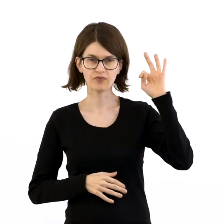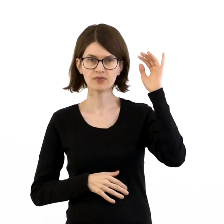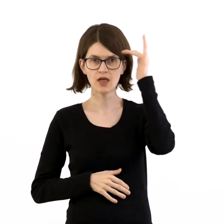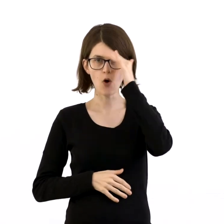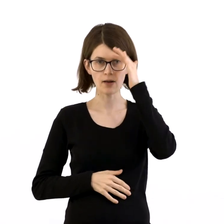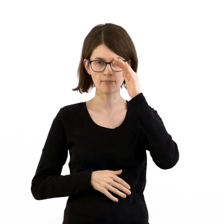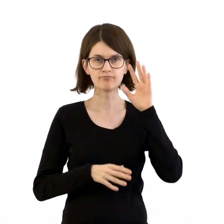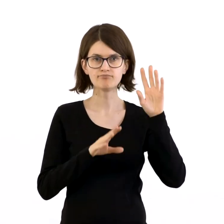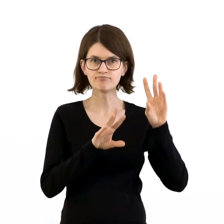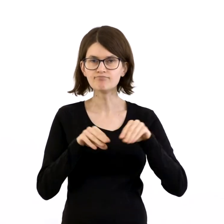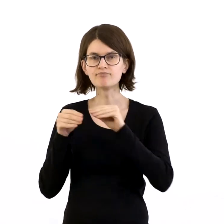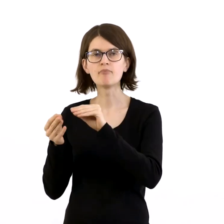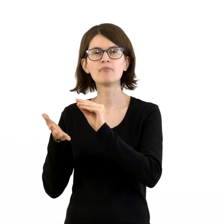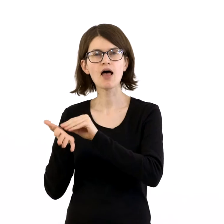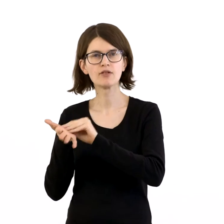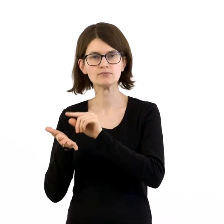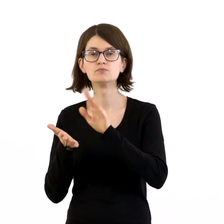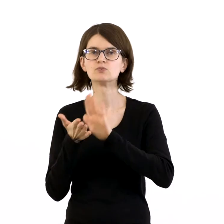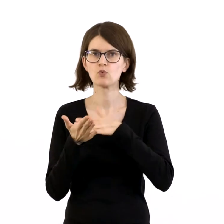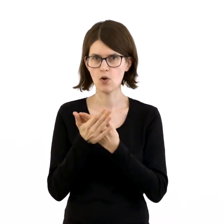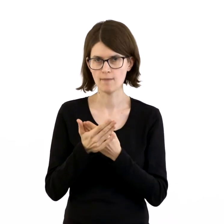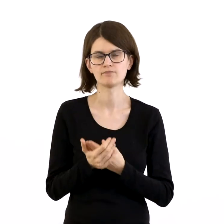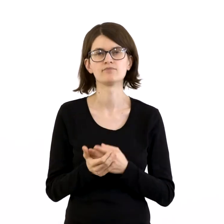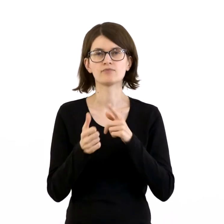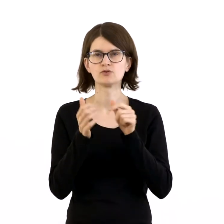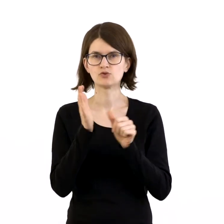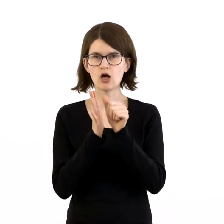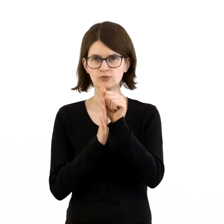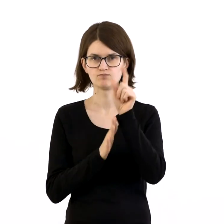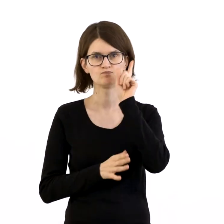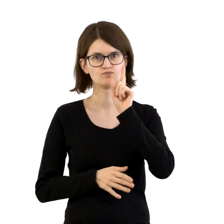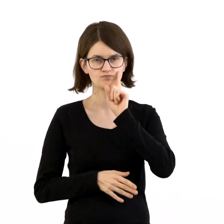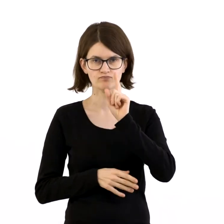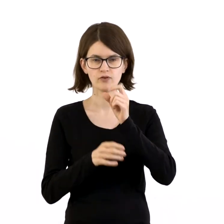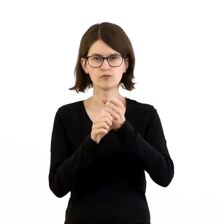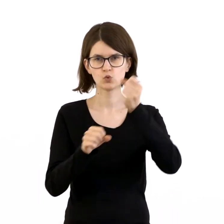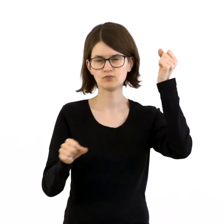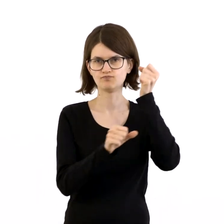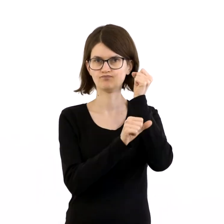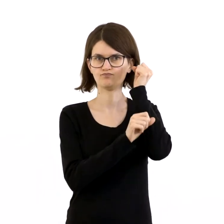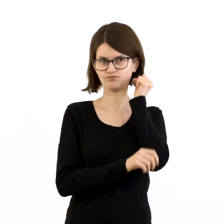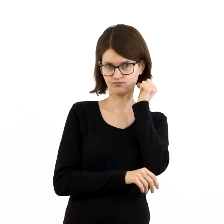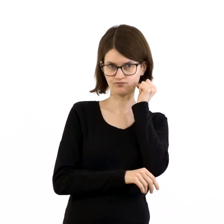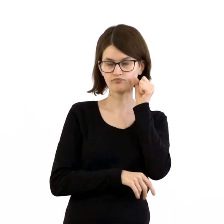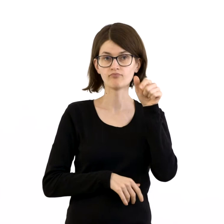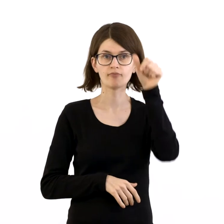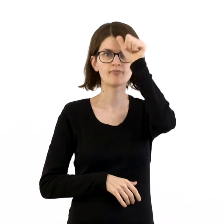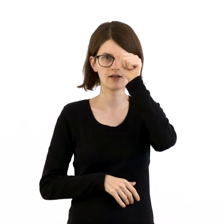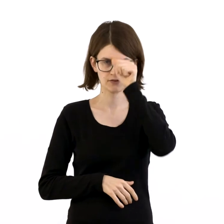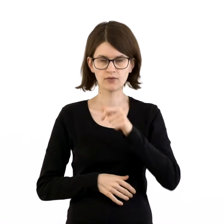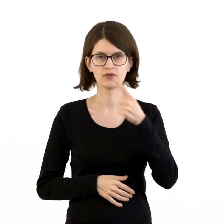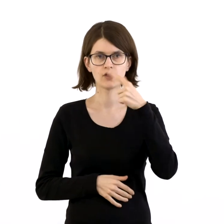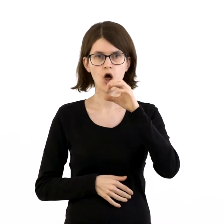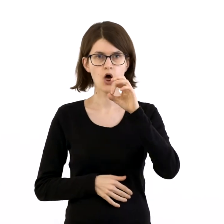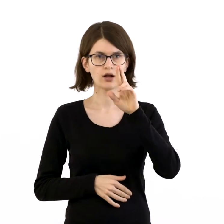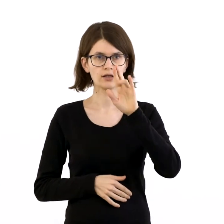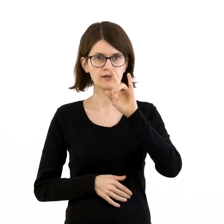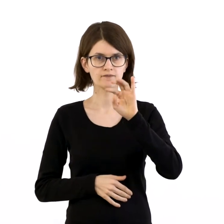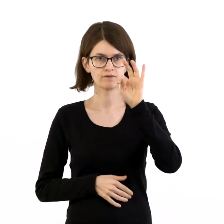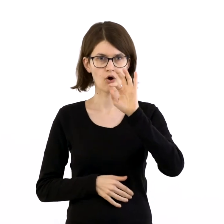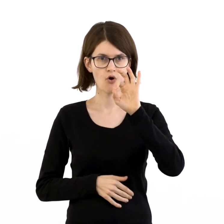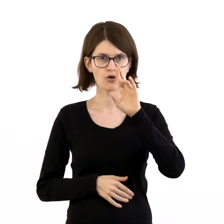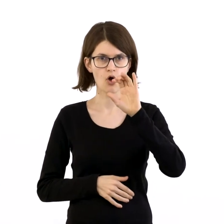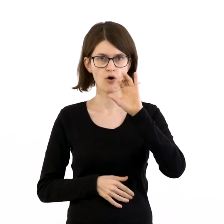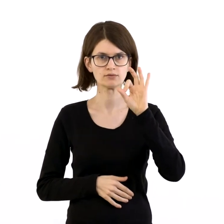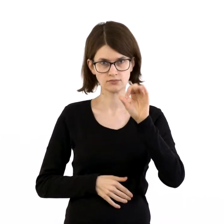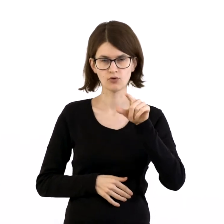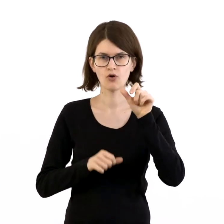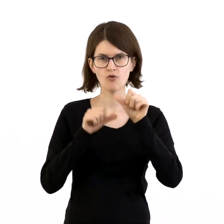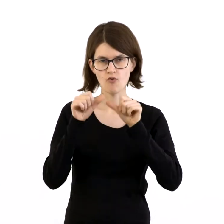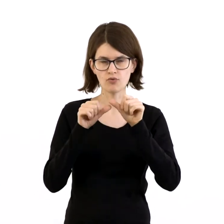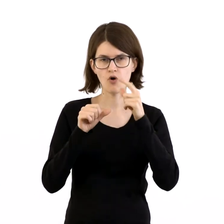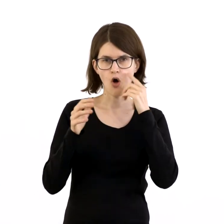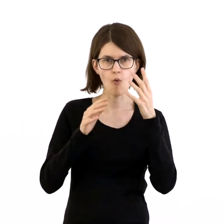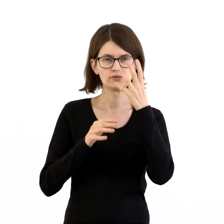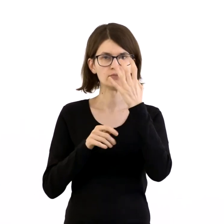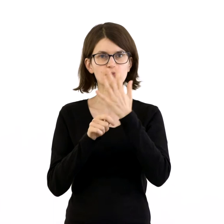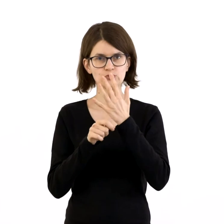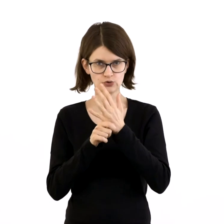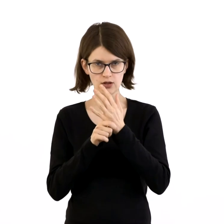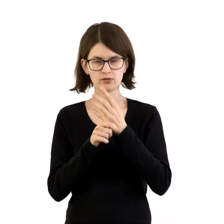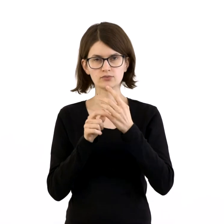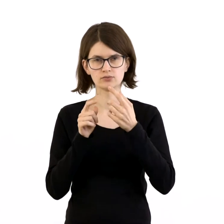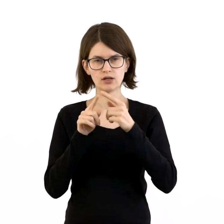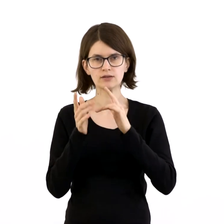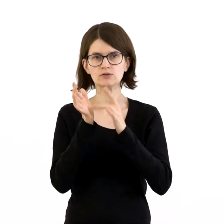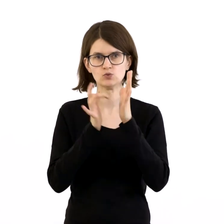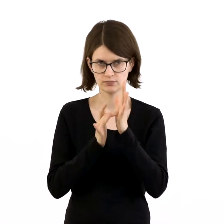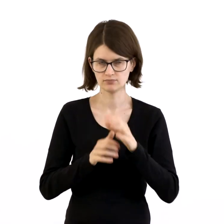Praktycznym zastosowaniem swojej teorii uczynił rzeźbę mężczyzny niosącego włócznię, czyli Doryforosa (ok. 450 r. p.n.e.).